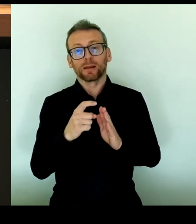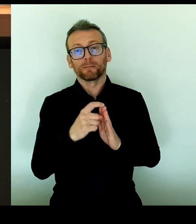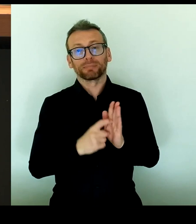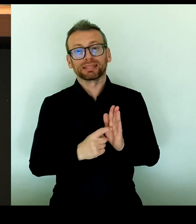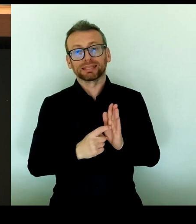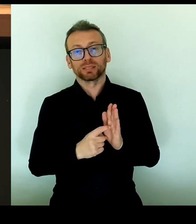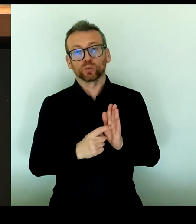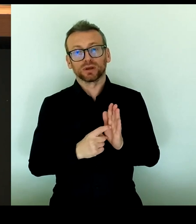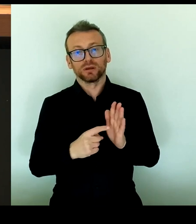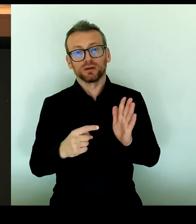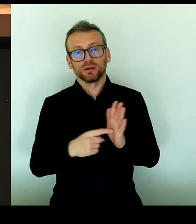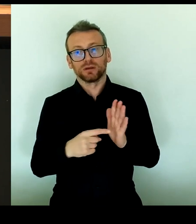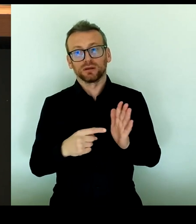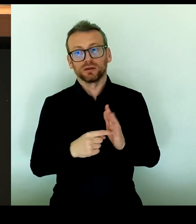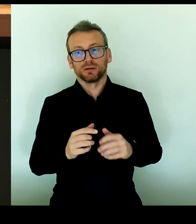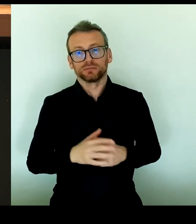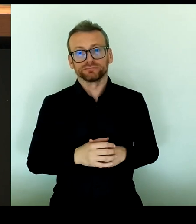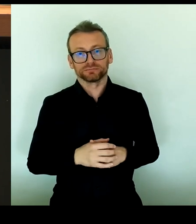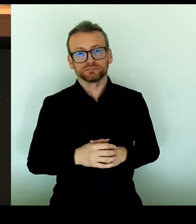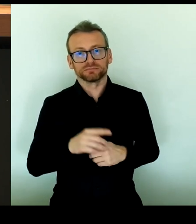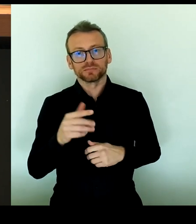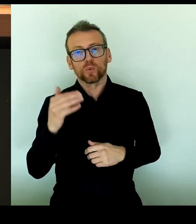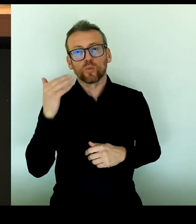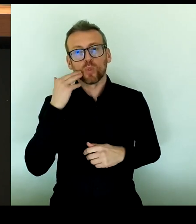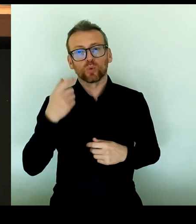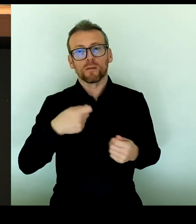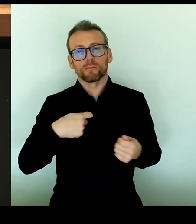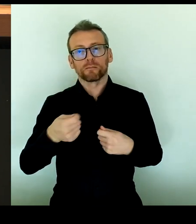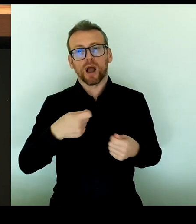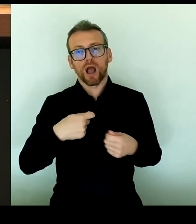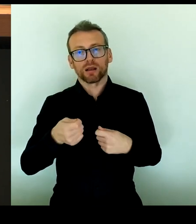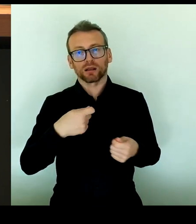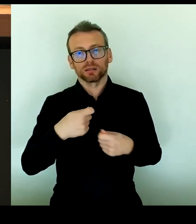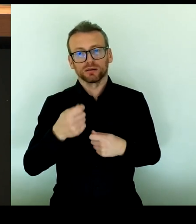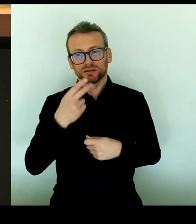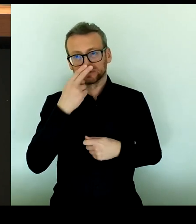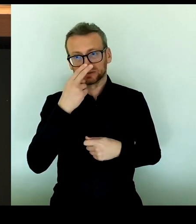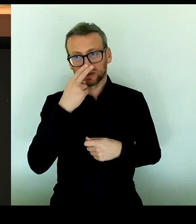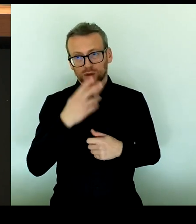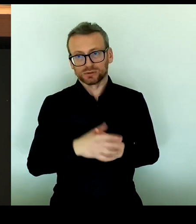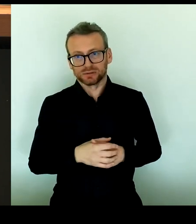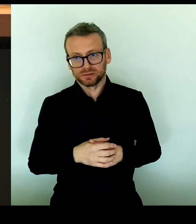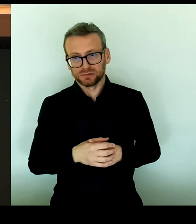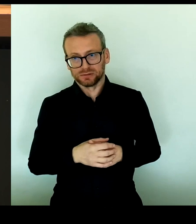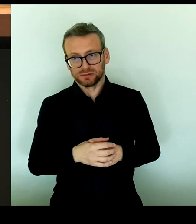Ich möchte das mal zitieren. Es ist ja schon ganz viel genannt worden, aber die eigentlich Beteiligten